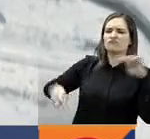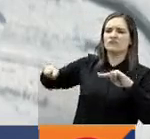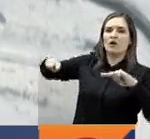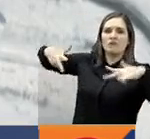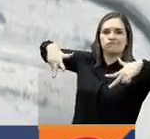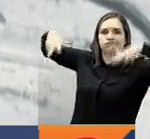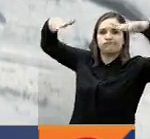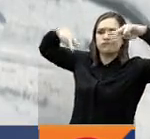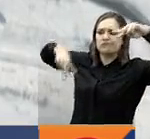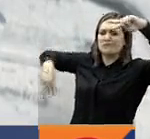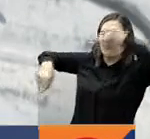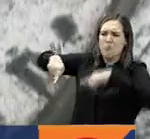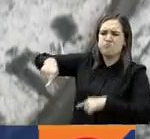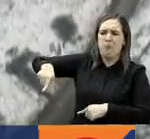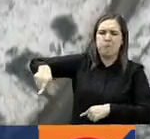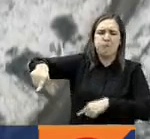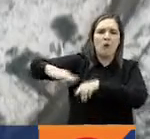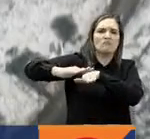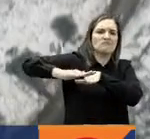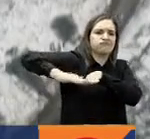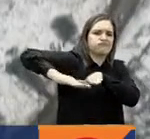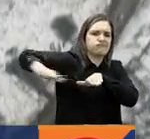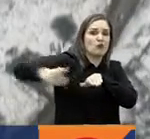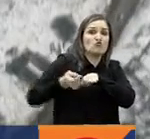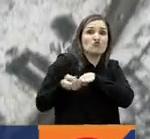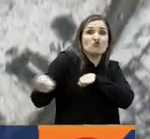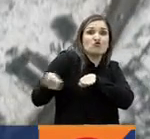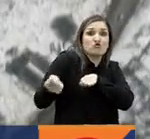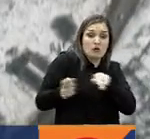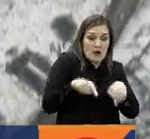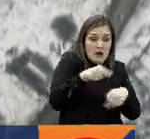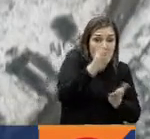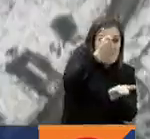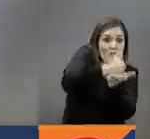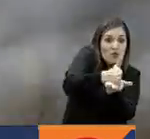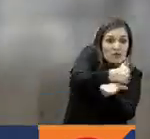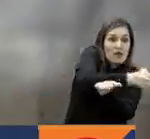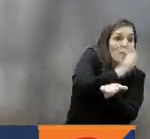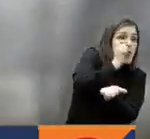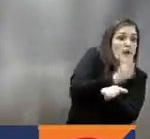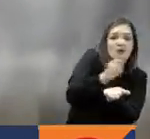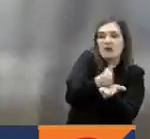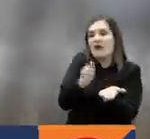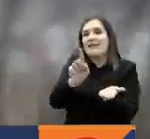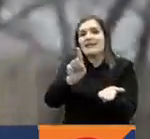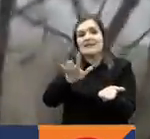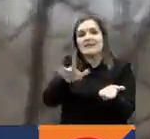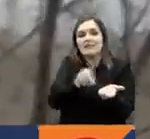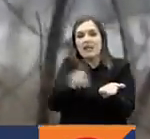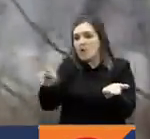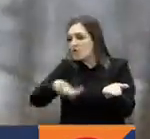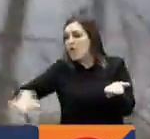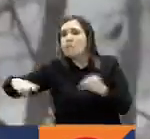PAíS PRESENTA UNA AMENAZA MUY GRANDE SERIA PARA TRTRTRTRT. QUE INTERPRETE